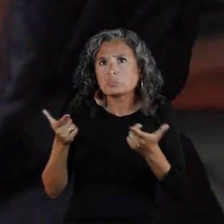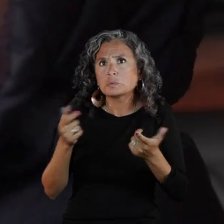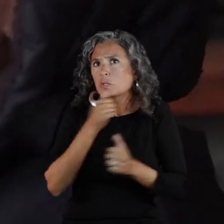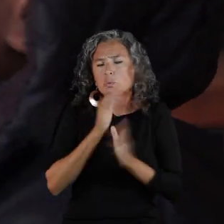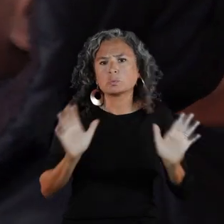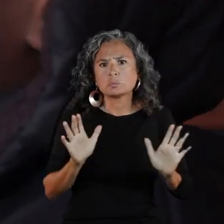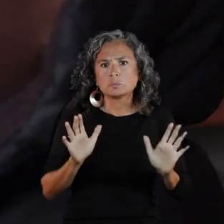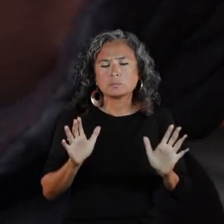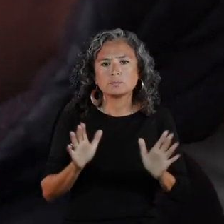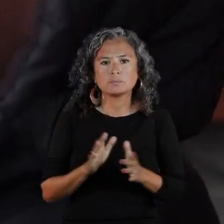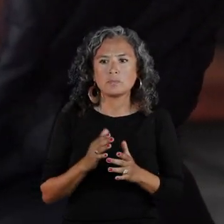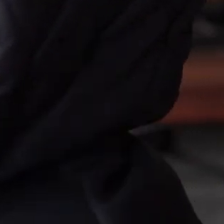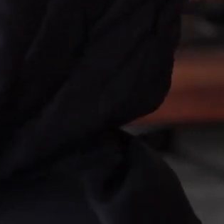hablando nada se resuelve!